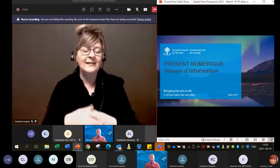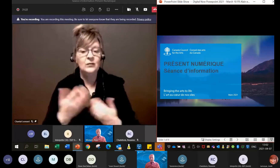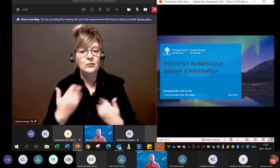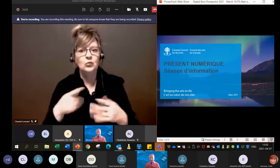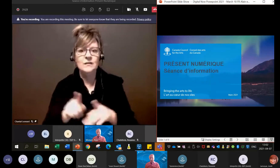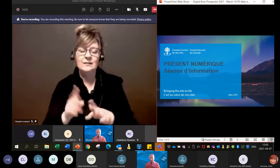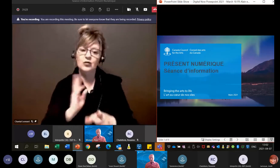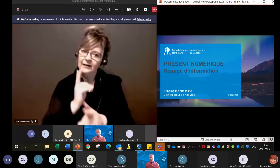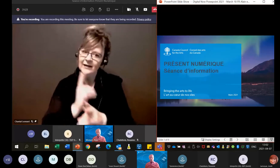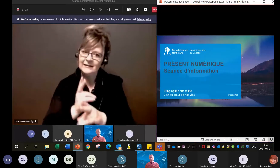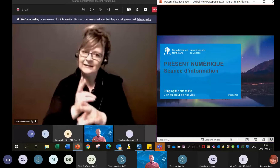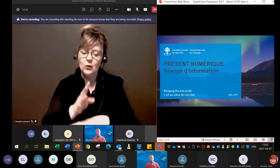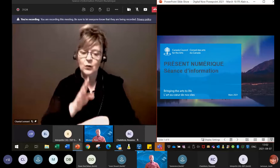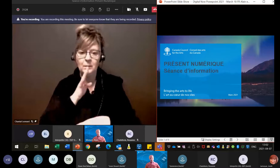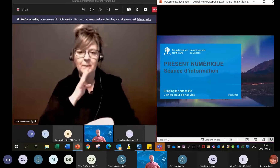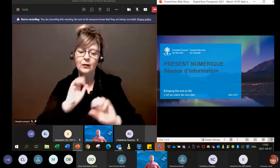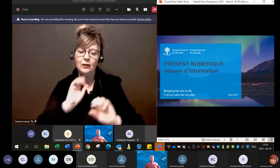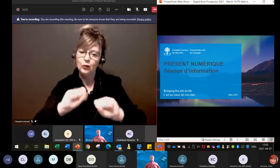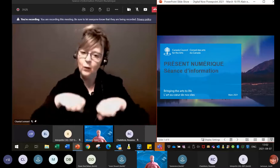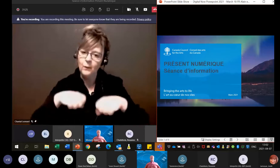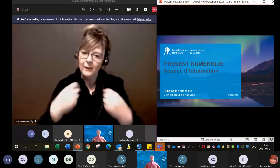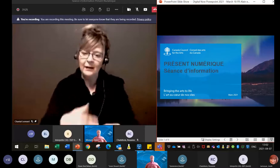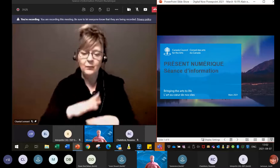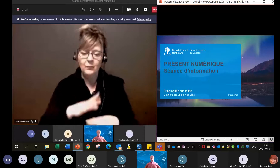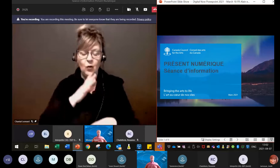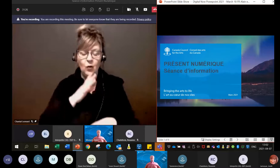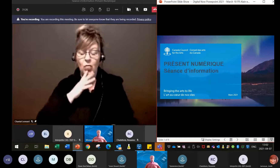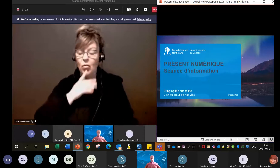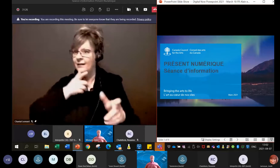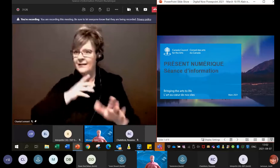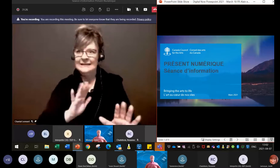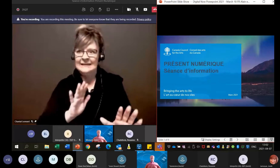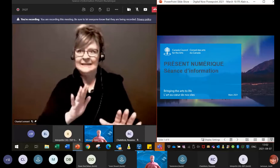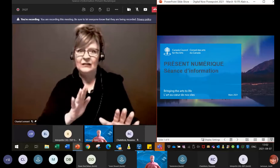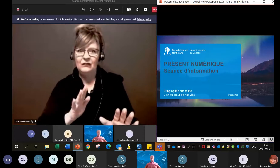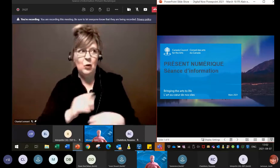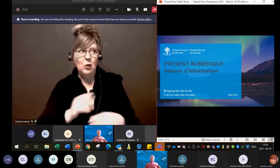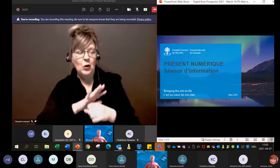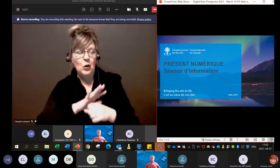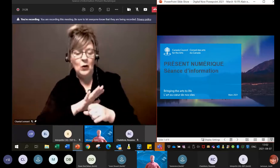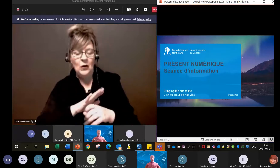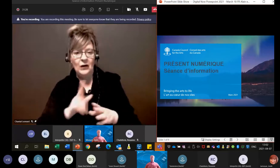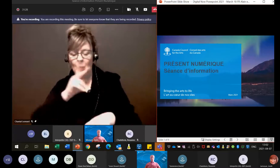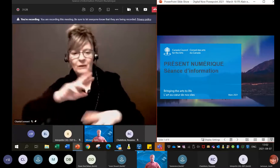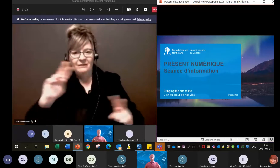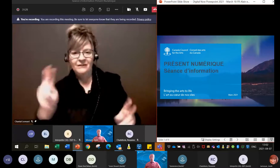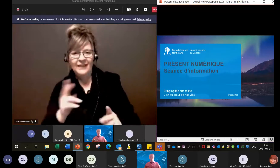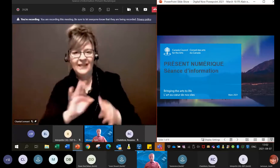débit raisonnable pour ne pas pousser